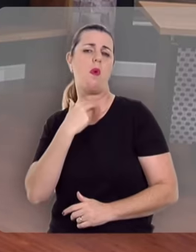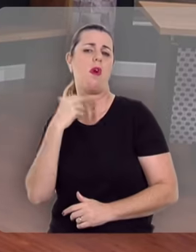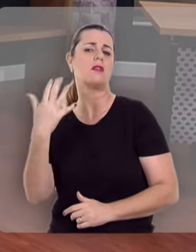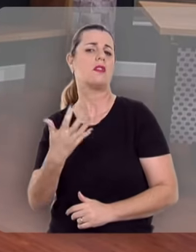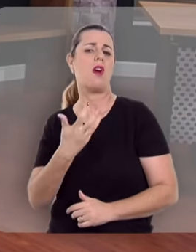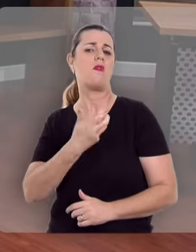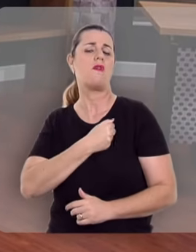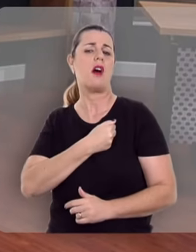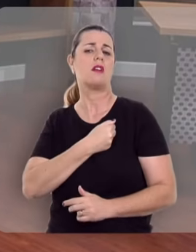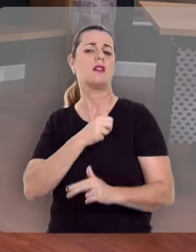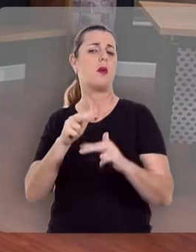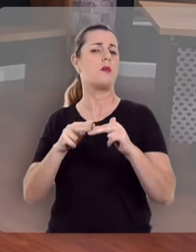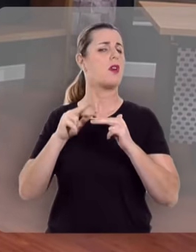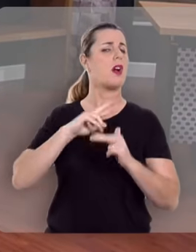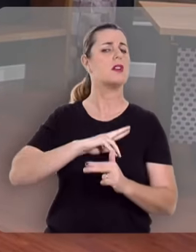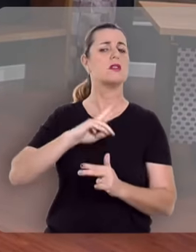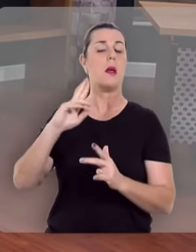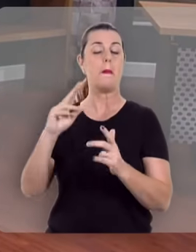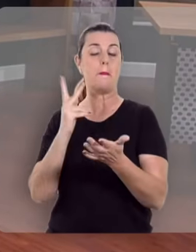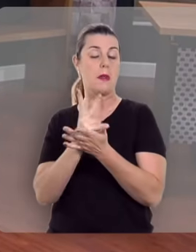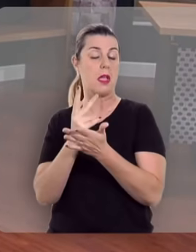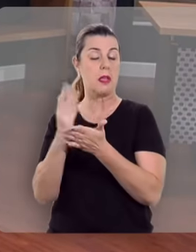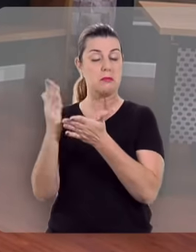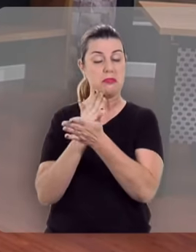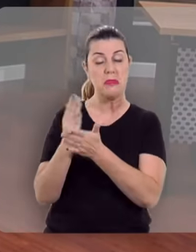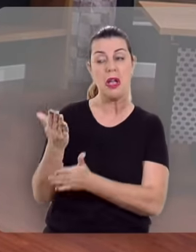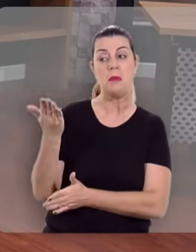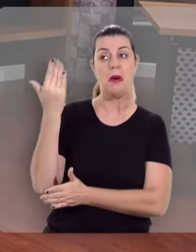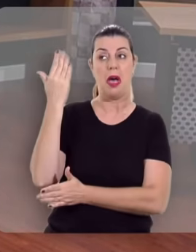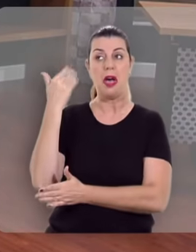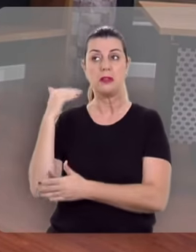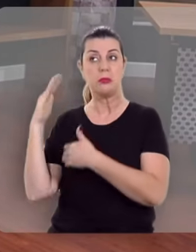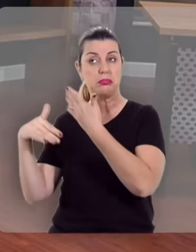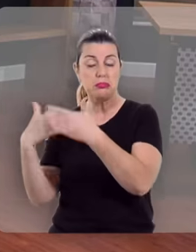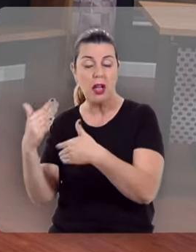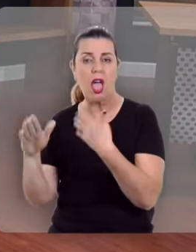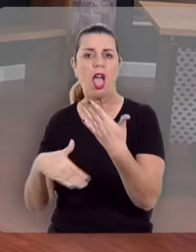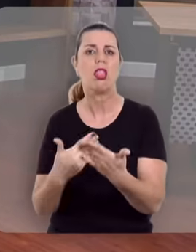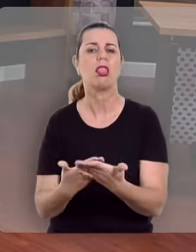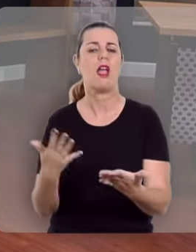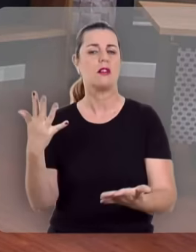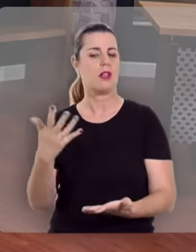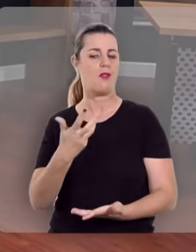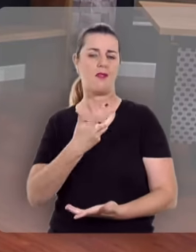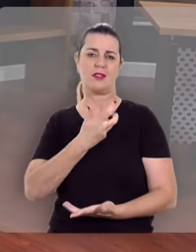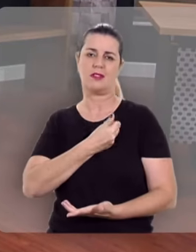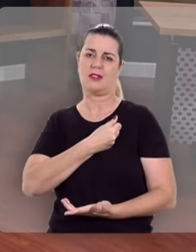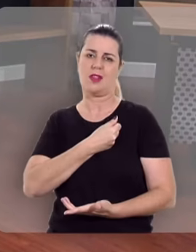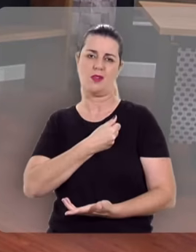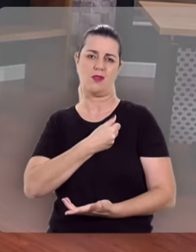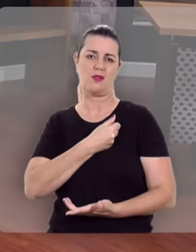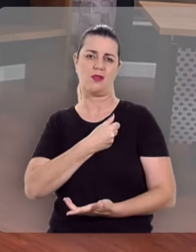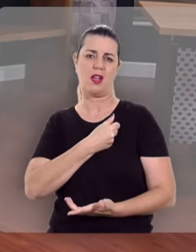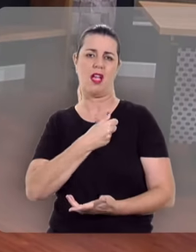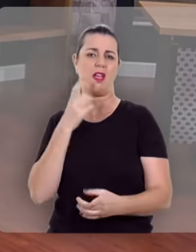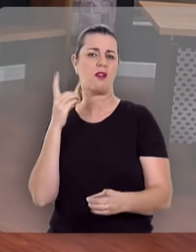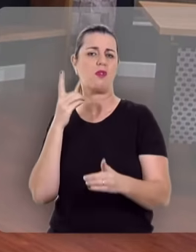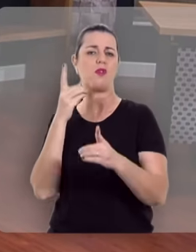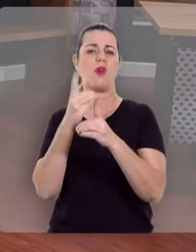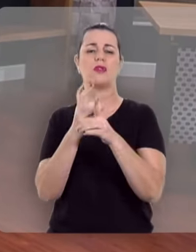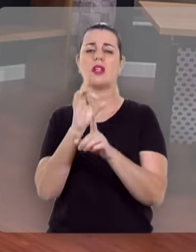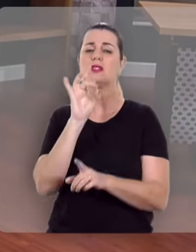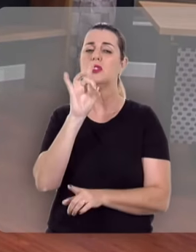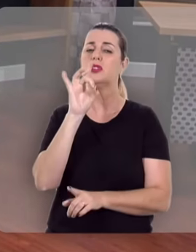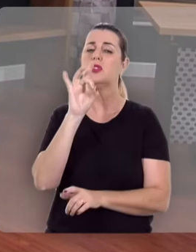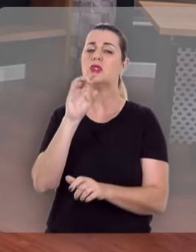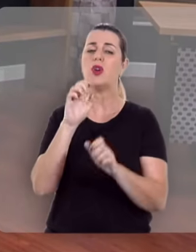religiosidade por mais robusta antiga o intensa que ela seja a salvação é encontrada apenas no